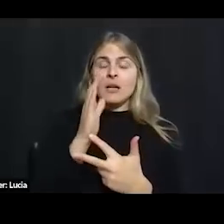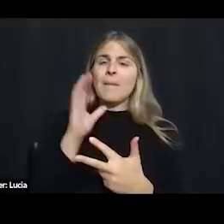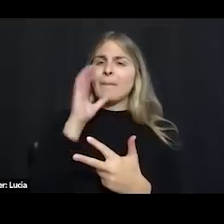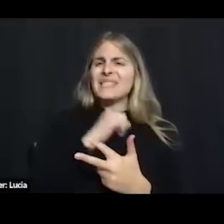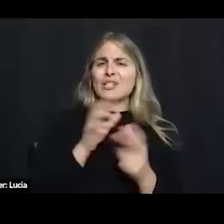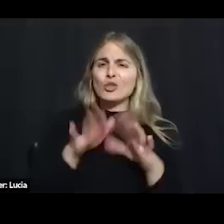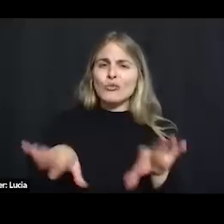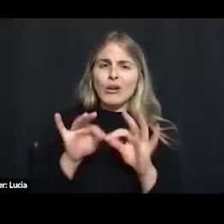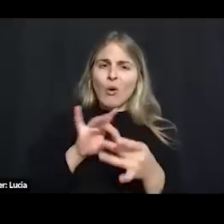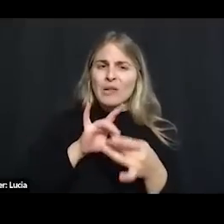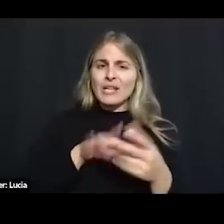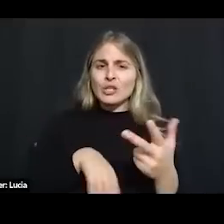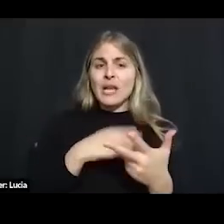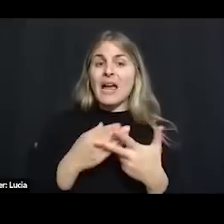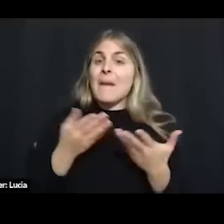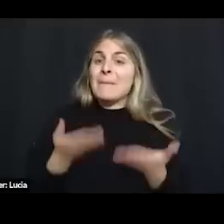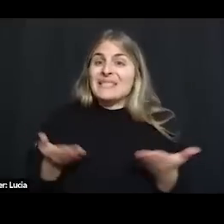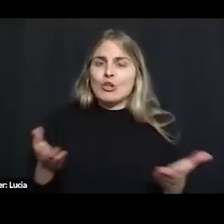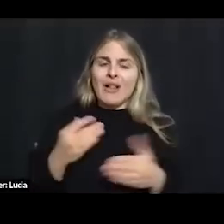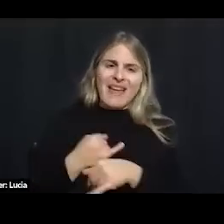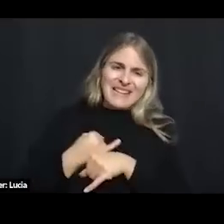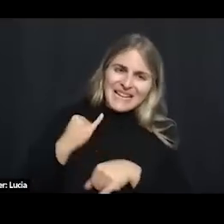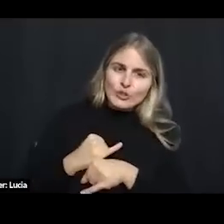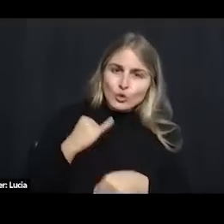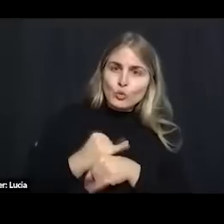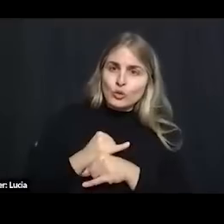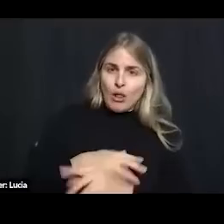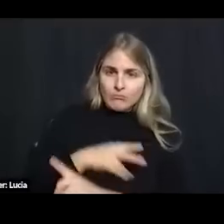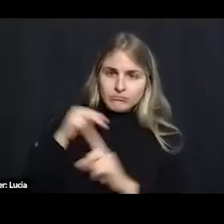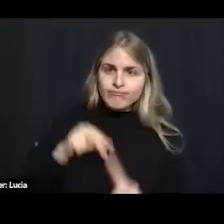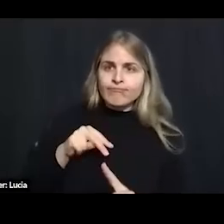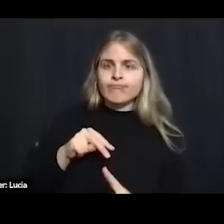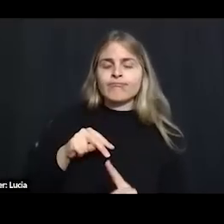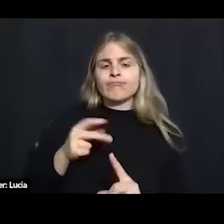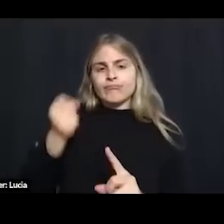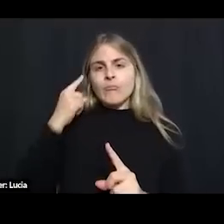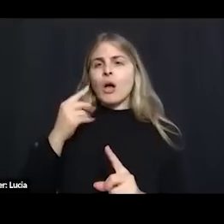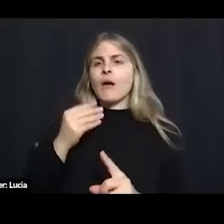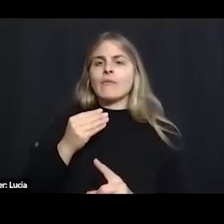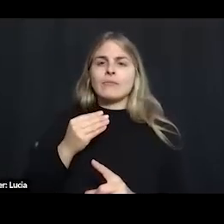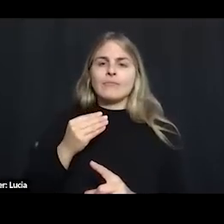y el contexto material e institucional del sinhogarismo. Y ni siquiera llegué a discutir el papel